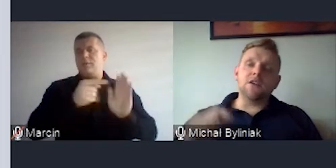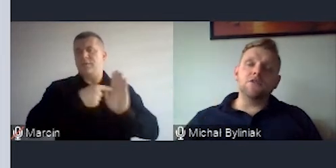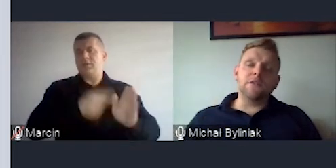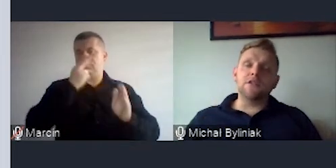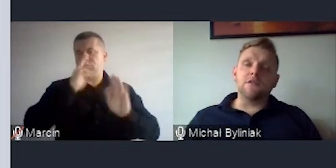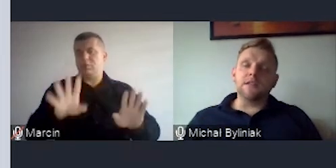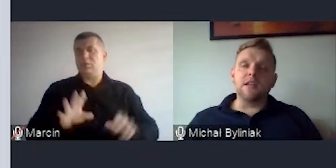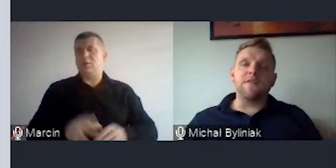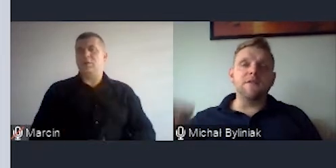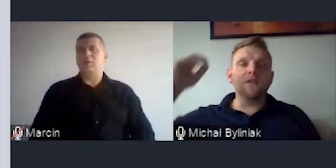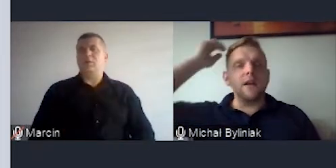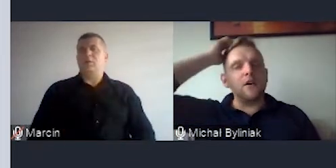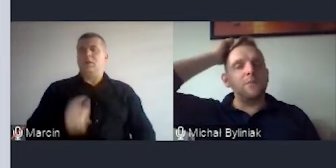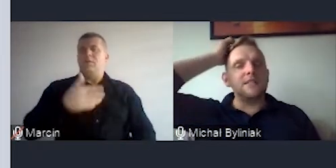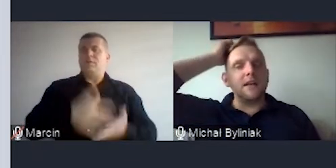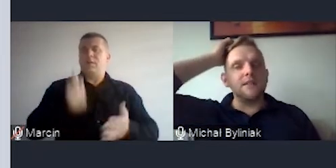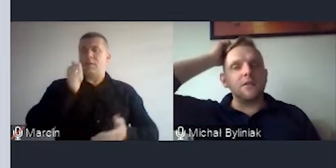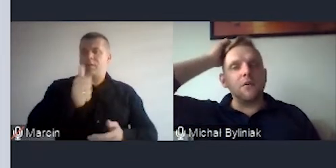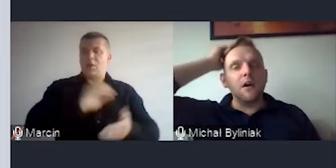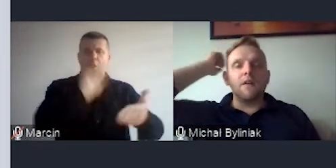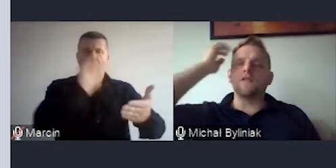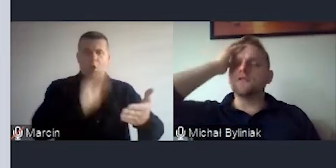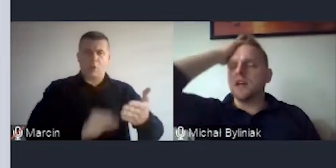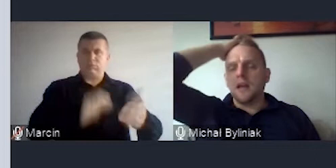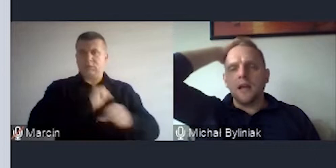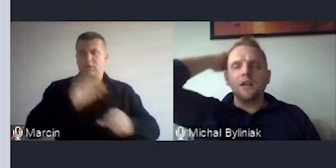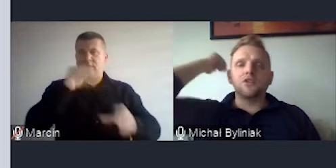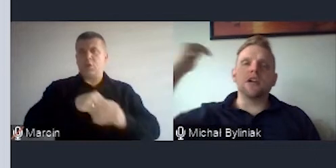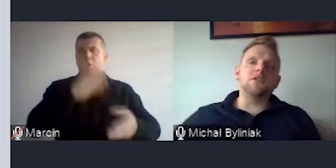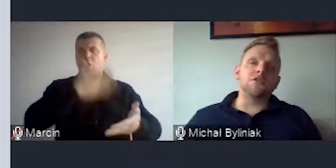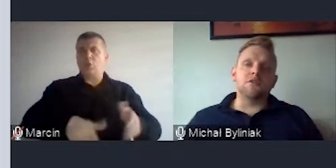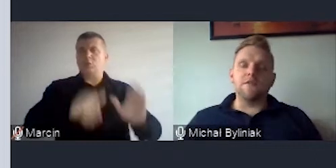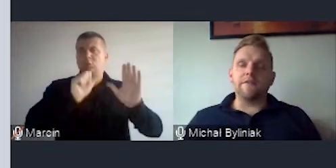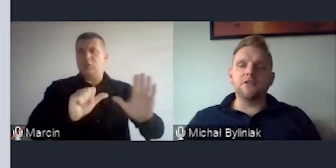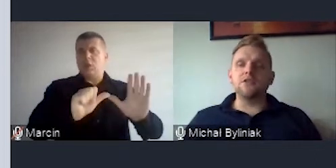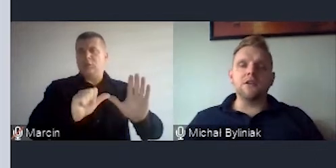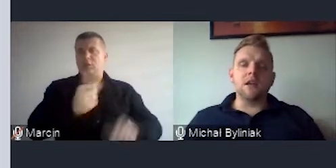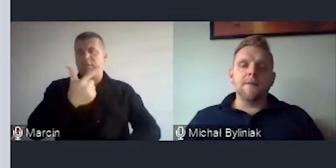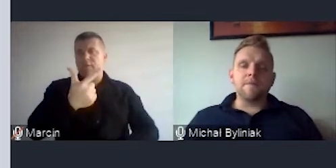Jeśli chodzi o wydatki kwalifikowalne, opisane są w rozdziale 6.2 wytycznych,